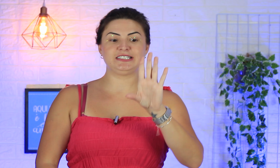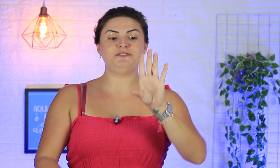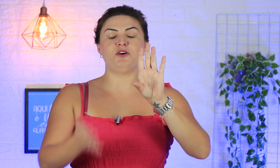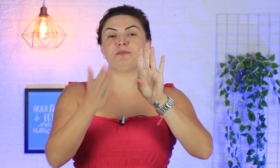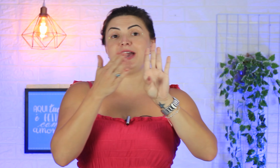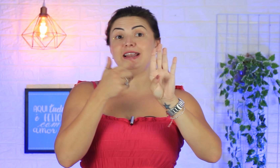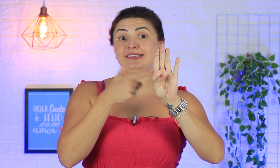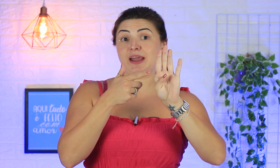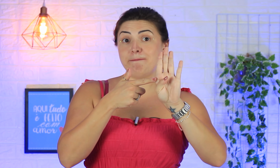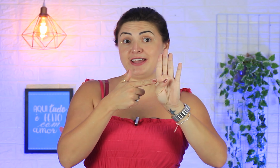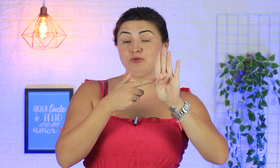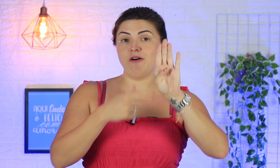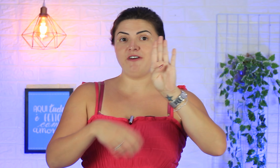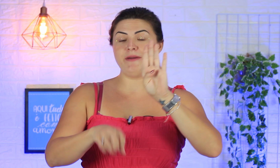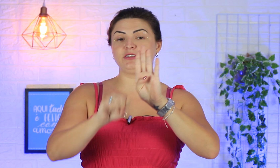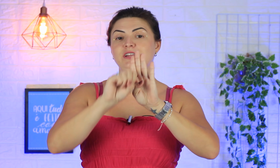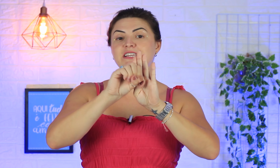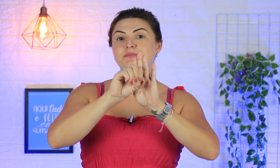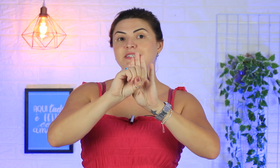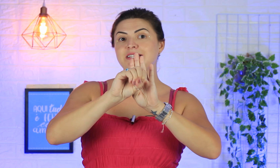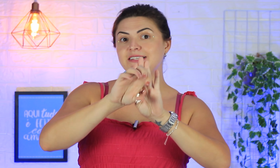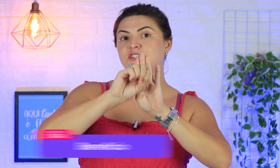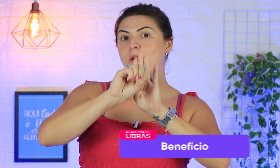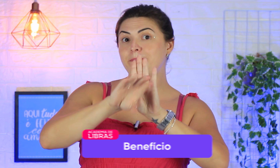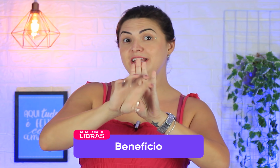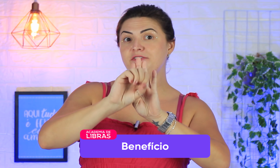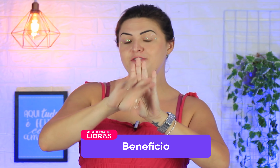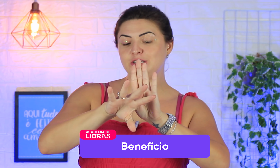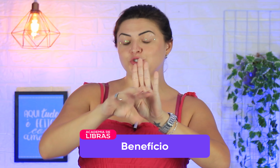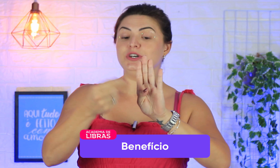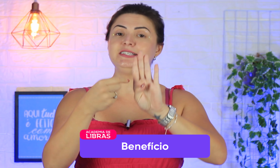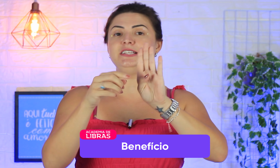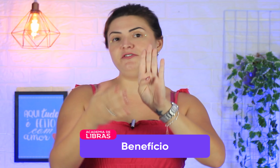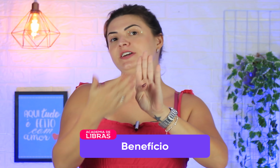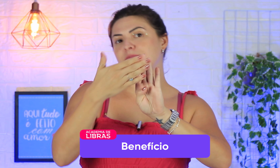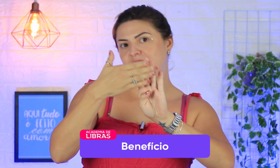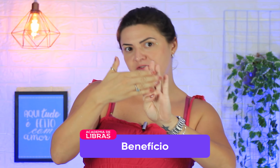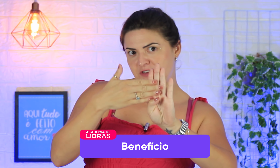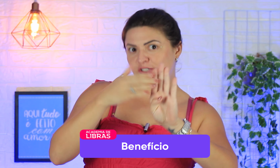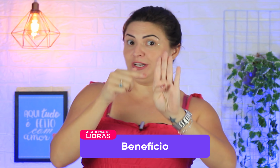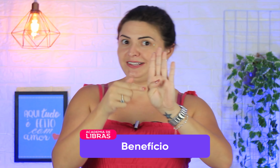dessa forma é a letra B do alfabeto da libras assim ó benefício que significa benefício a